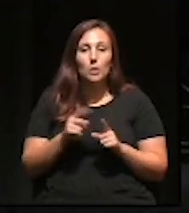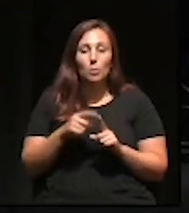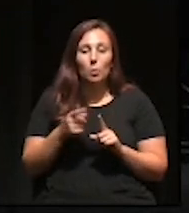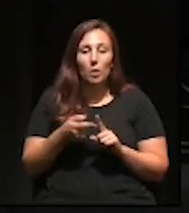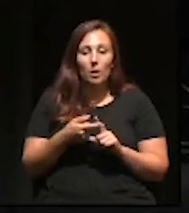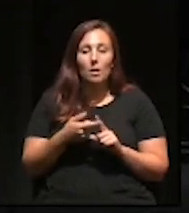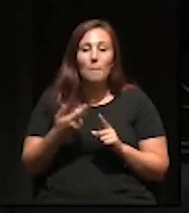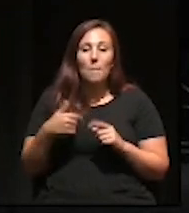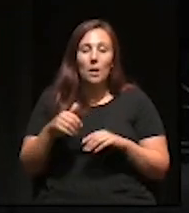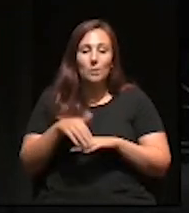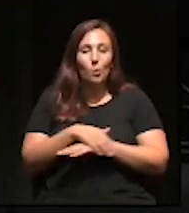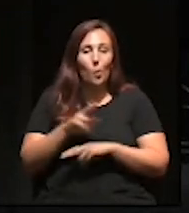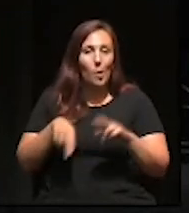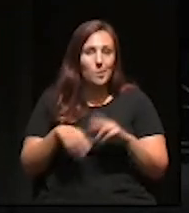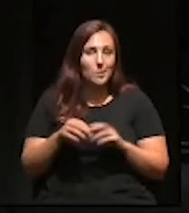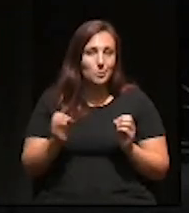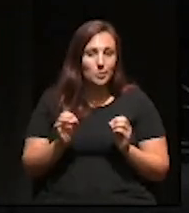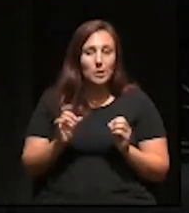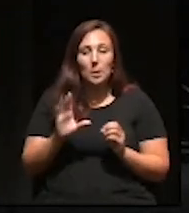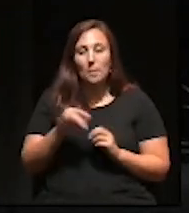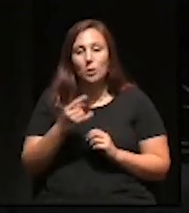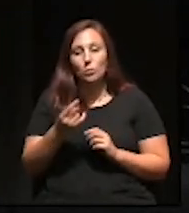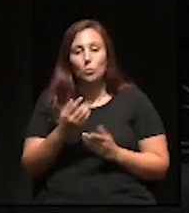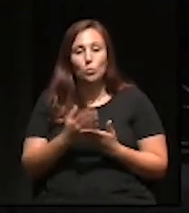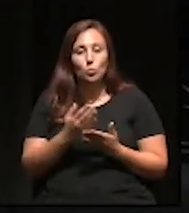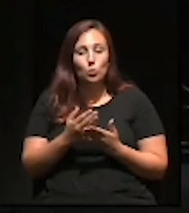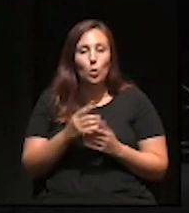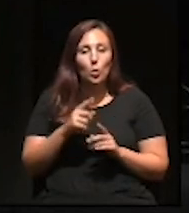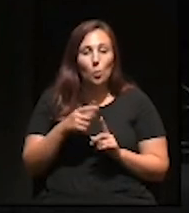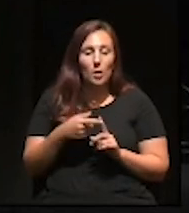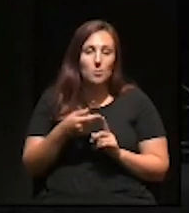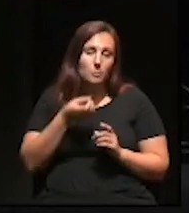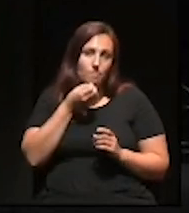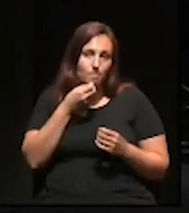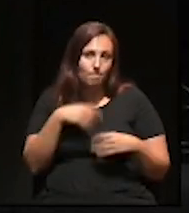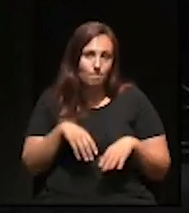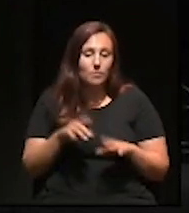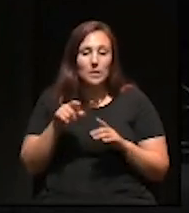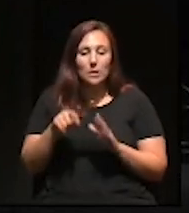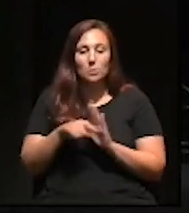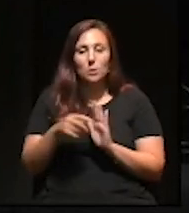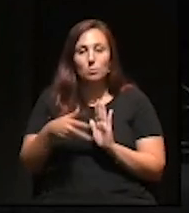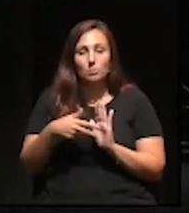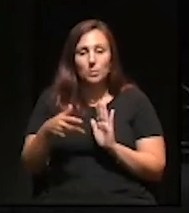ainda com as suas ruas sem intervenções. Portanto, foi mais um ano letivo desperdiçado. Esta é uma medida que foi aprovada em Câmara Municipal